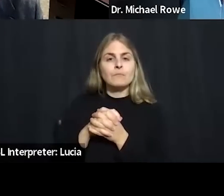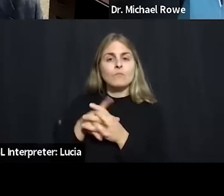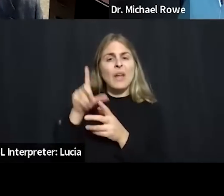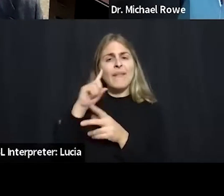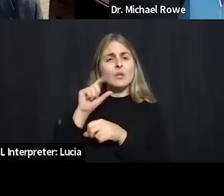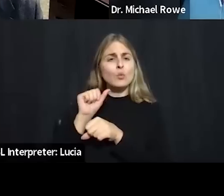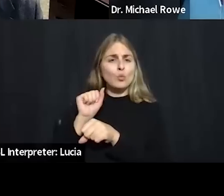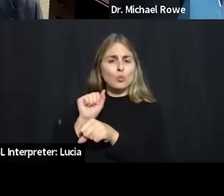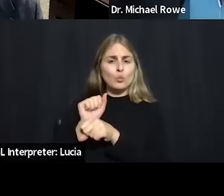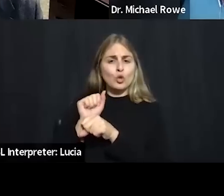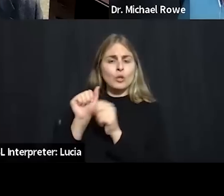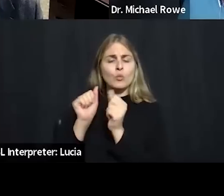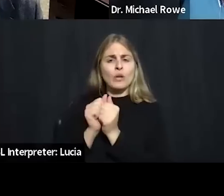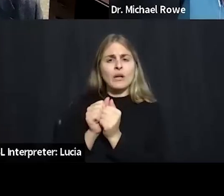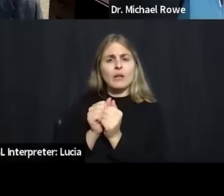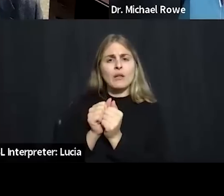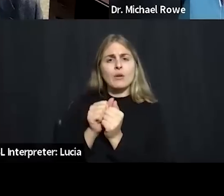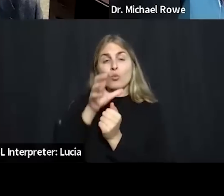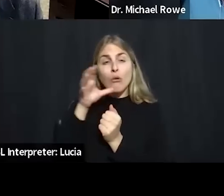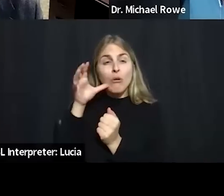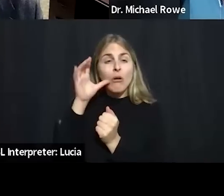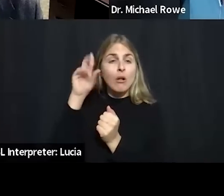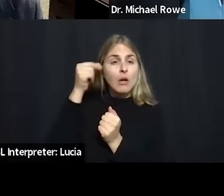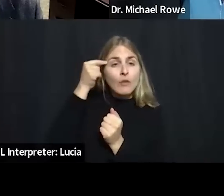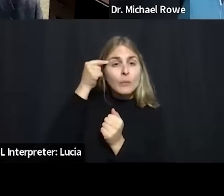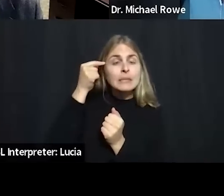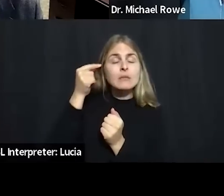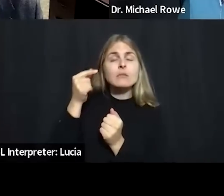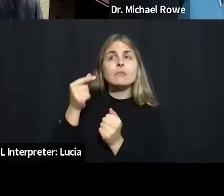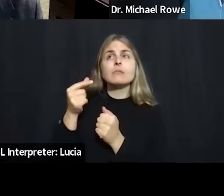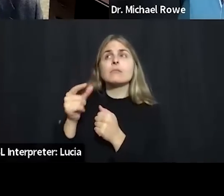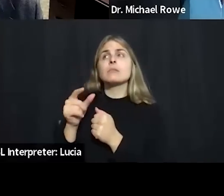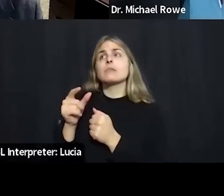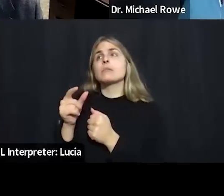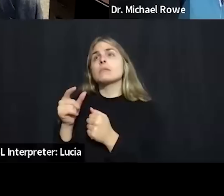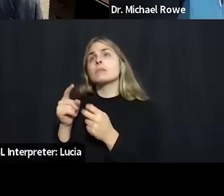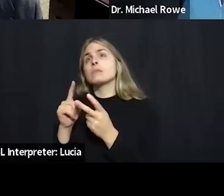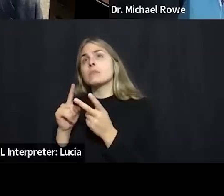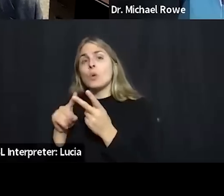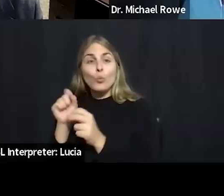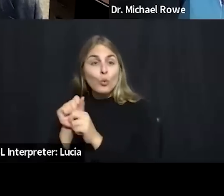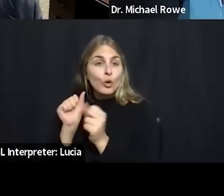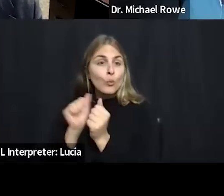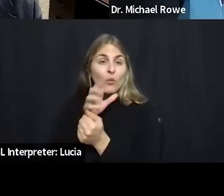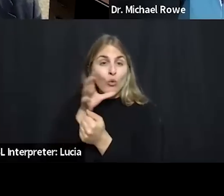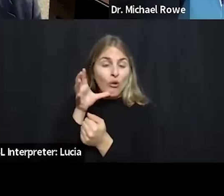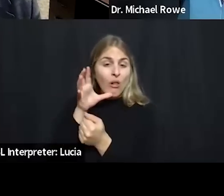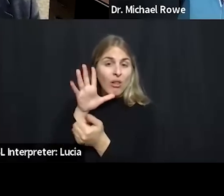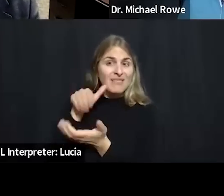con gobiernos rurales, centros,